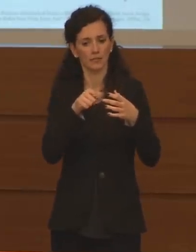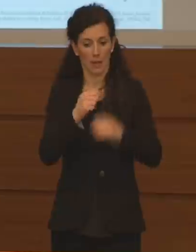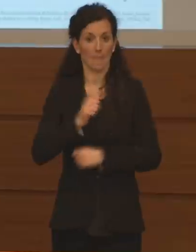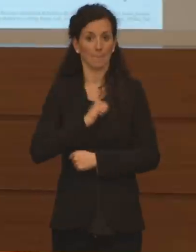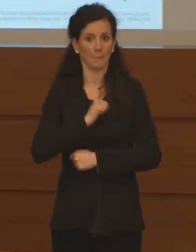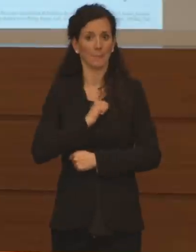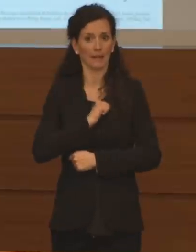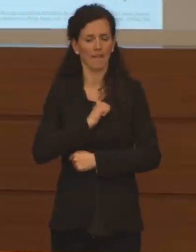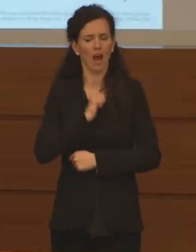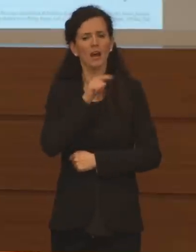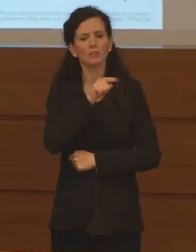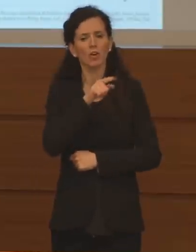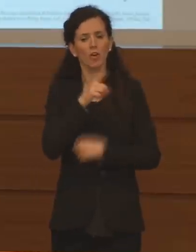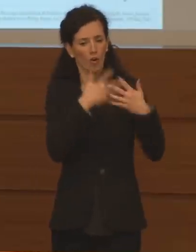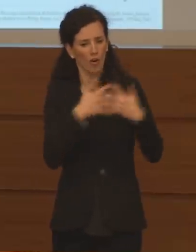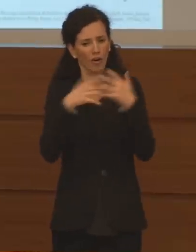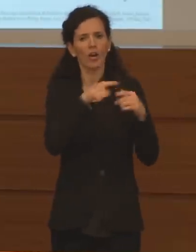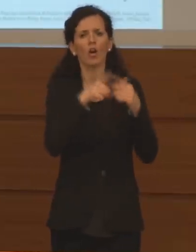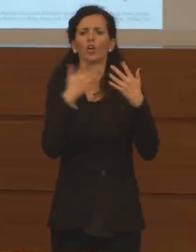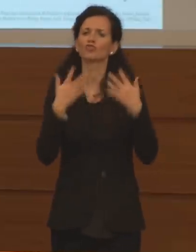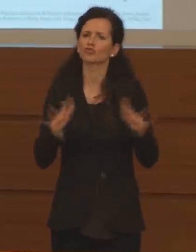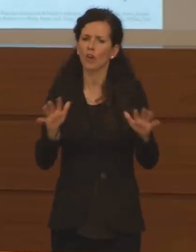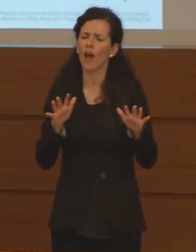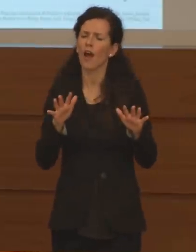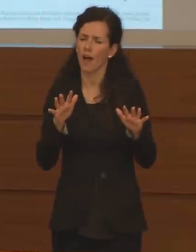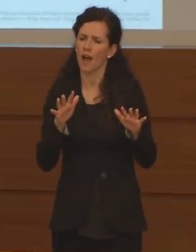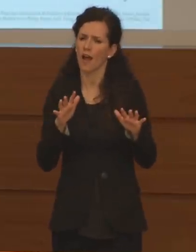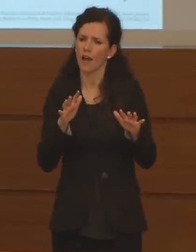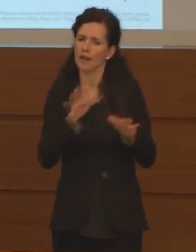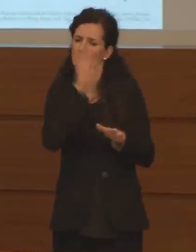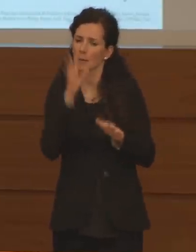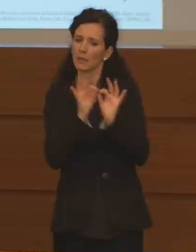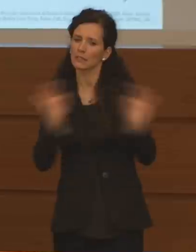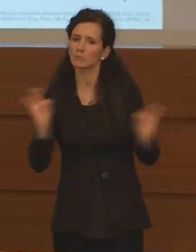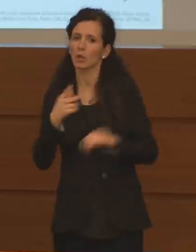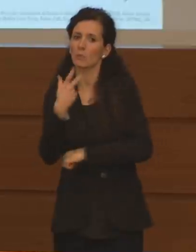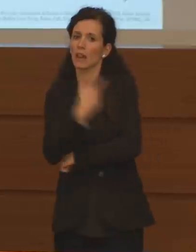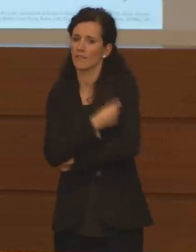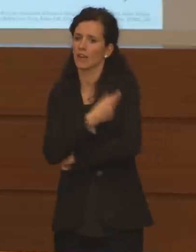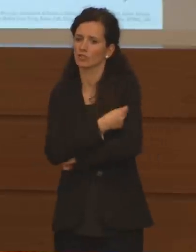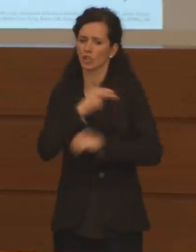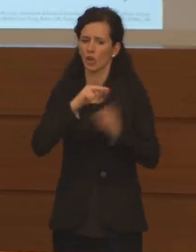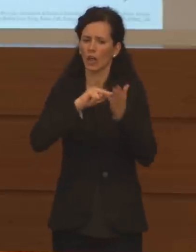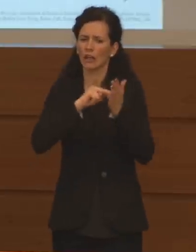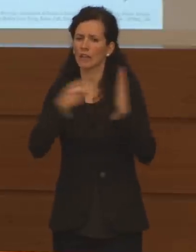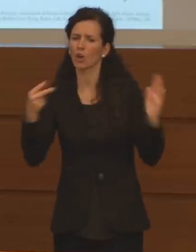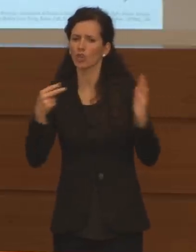ha già probabilmente un vaccino disponibile con una tecnologia RNA molto rapida.